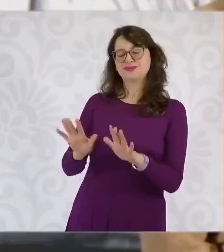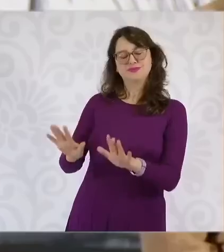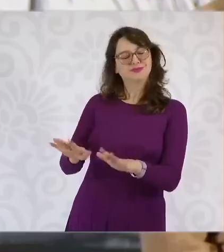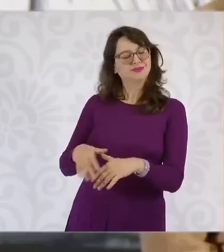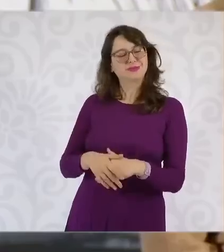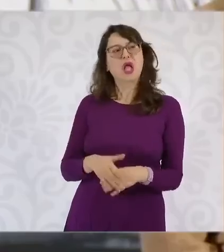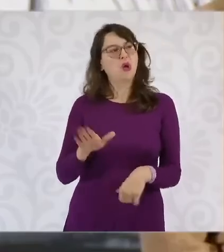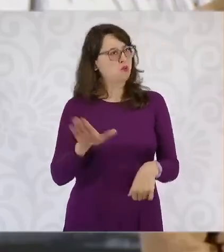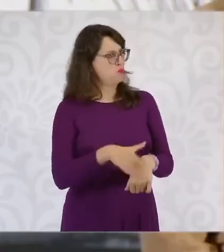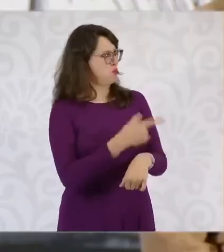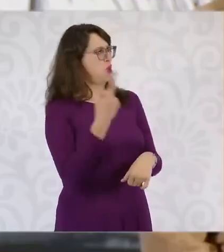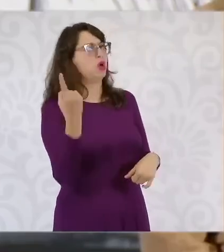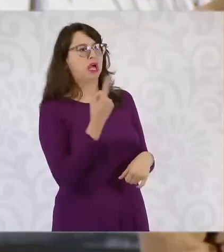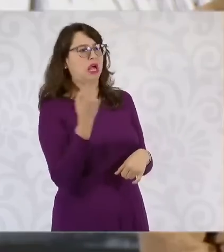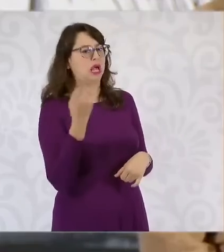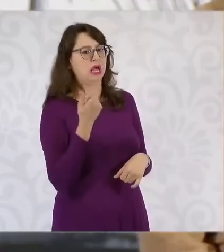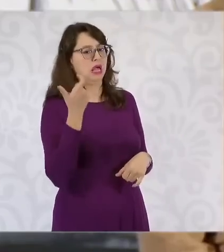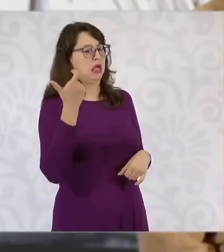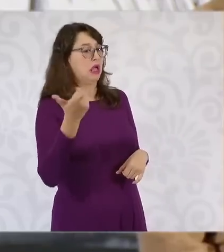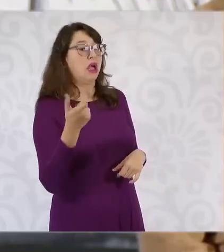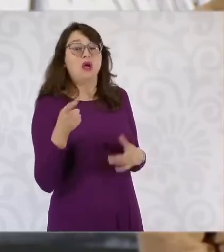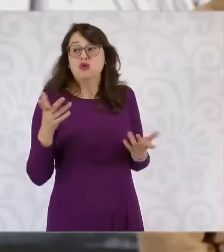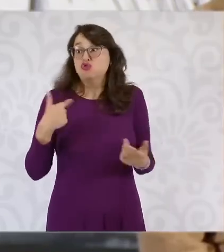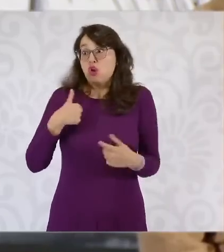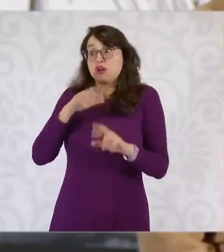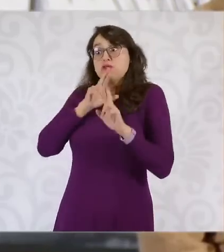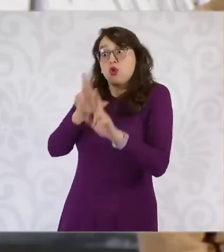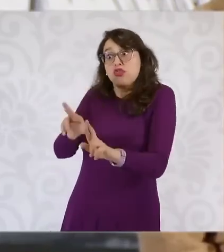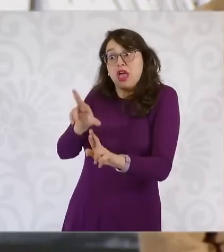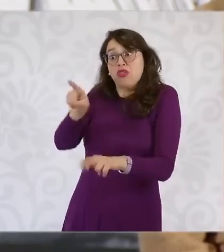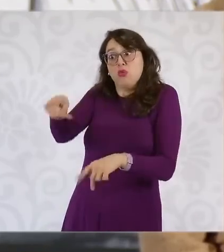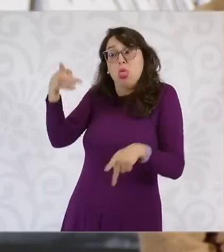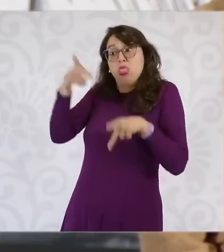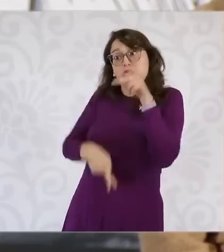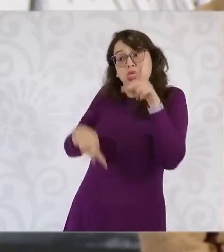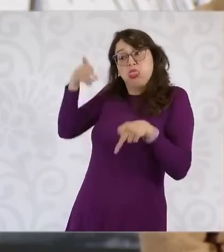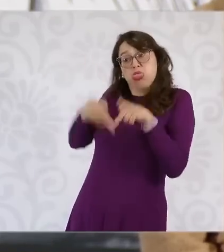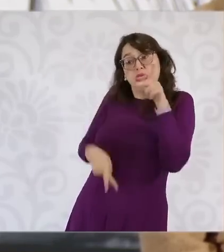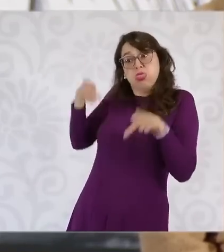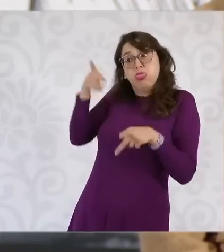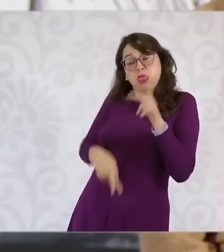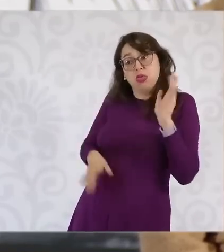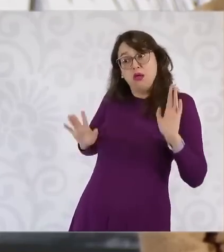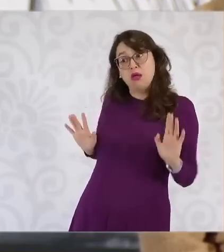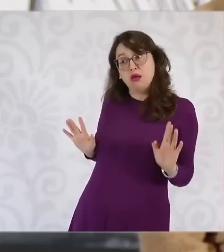me vas a escuchar mi respuesta o no escucho Entonces vamos a escucharla respuesta voy a